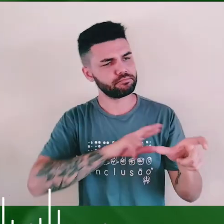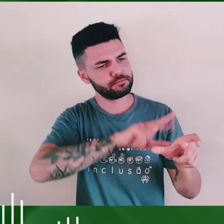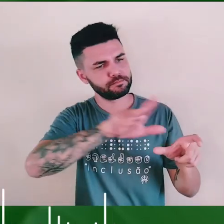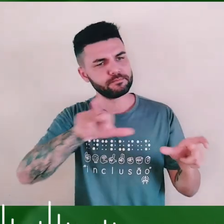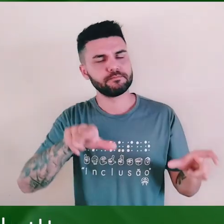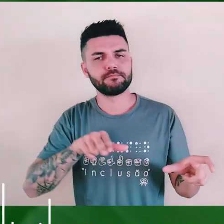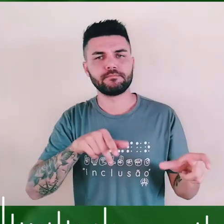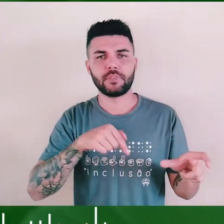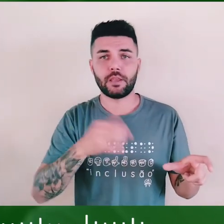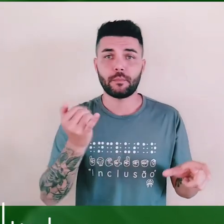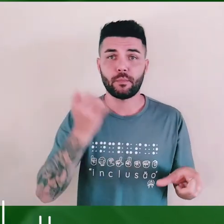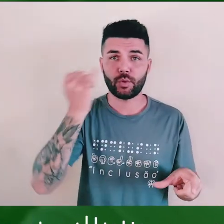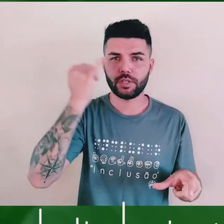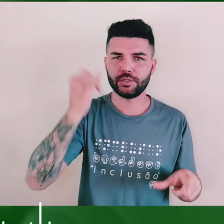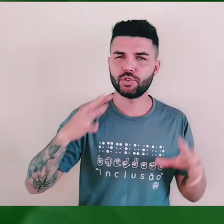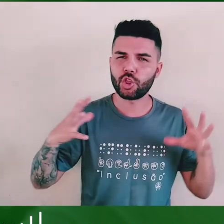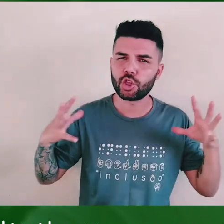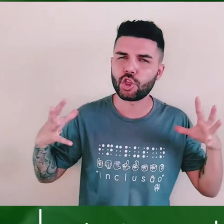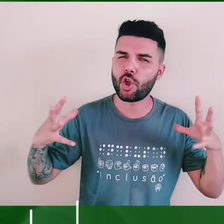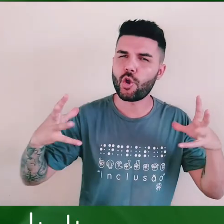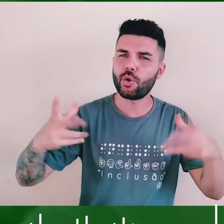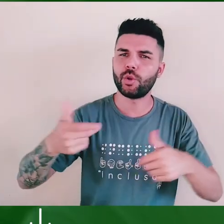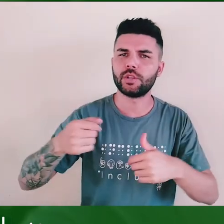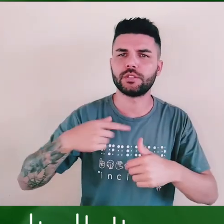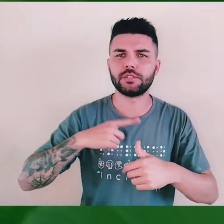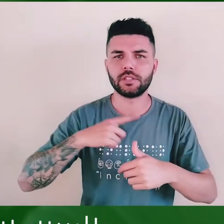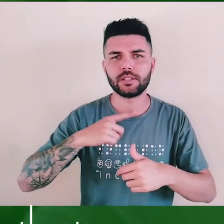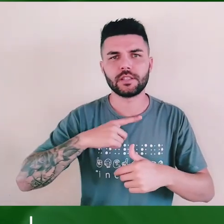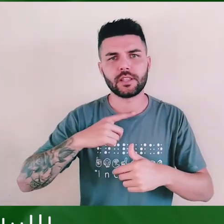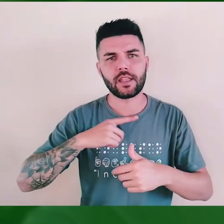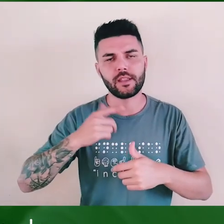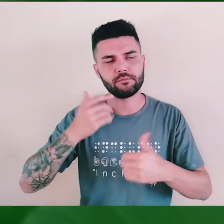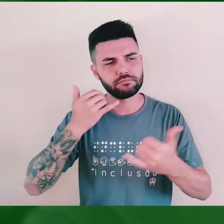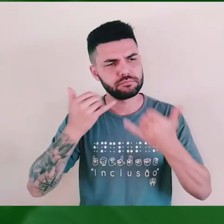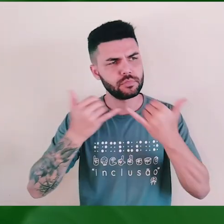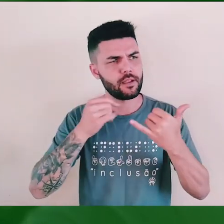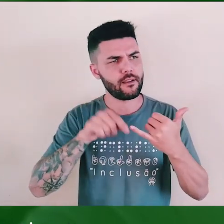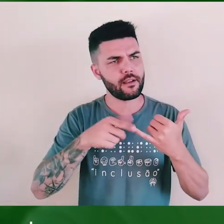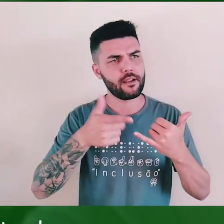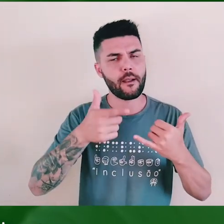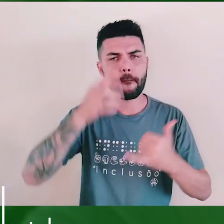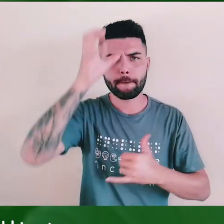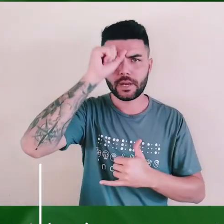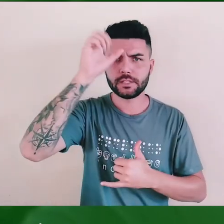e todas elas deixam as mensagens e um aprendizado pra gente aqui. E você deixou o seu então